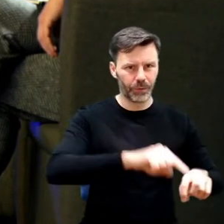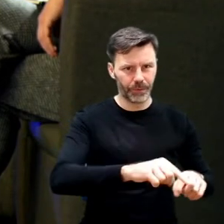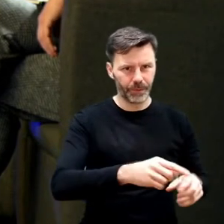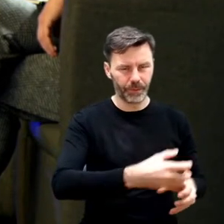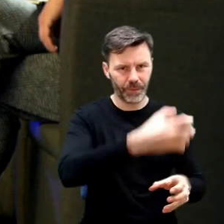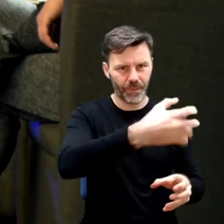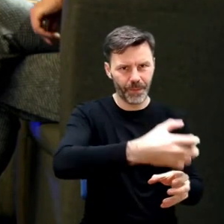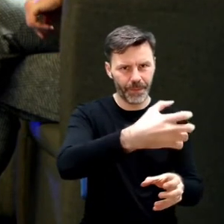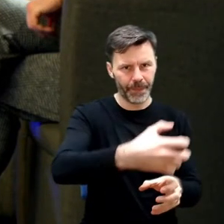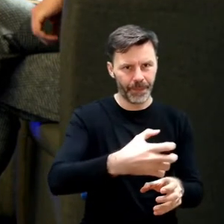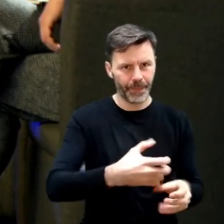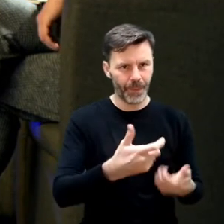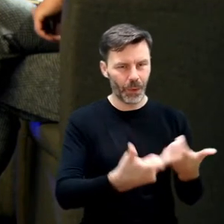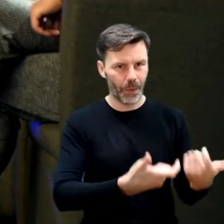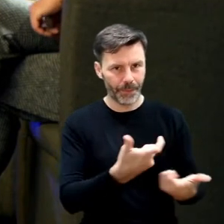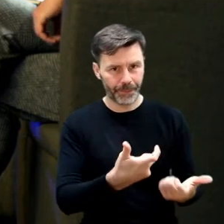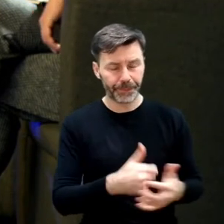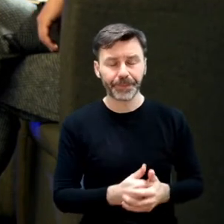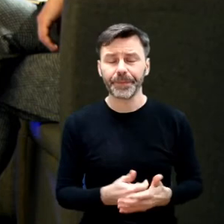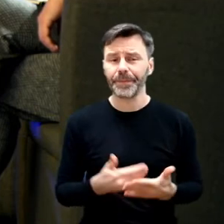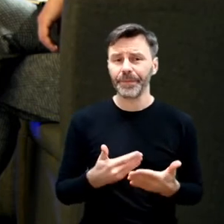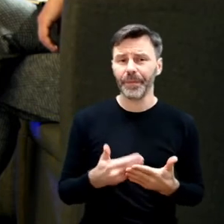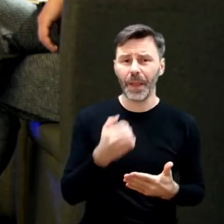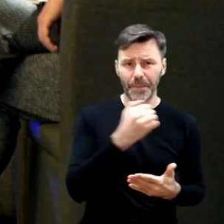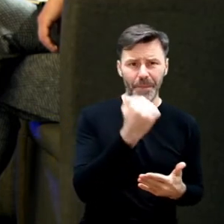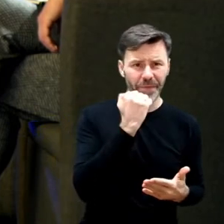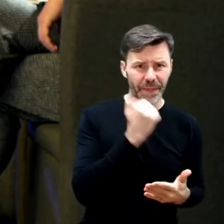istotnego skrócenia czasu inwestycji, czyli w odpowiedzi na Pana pytanie